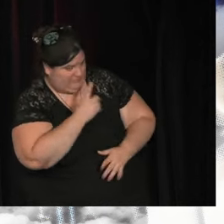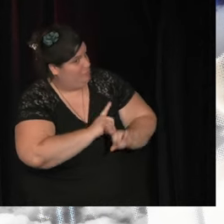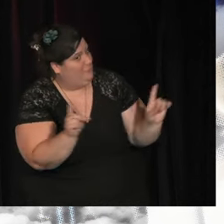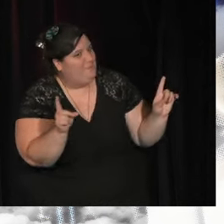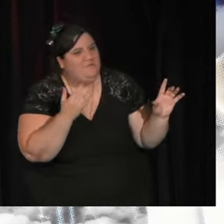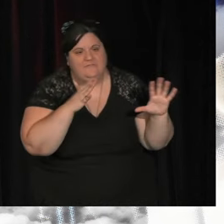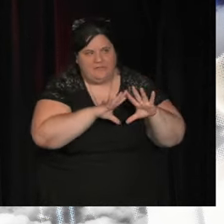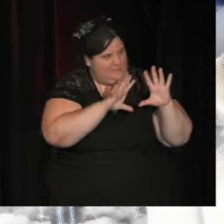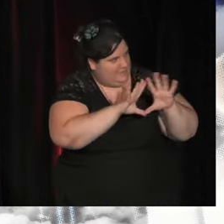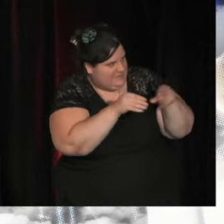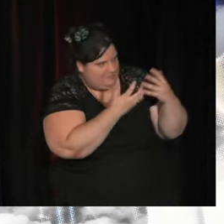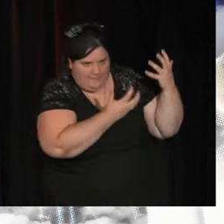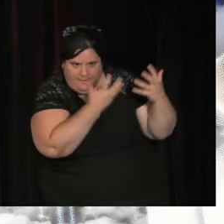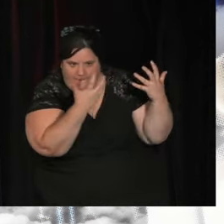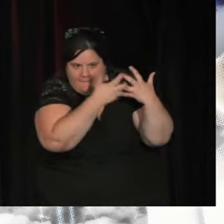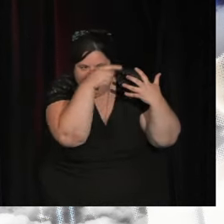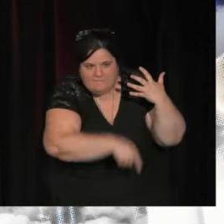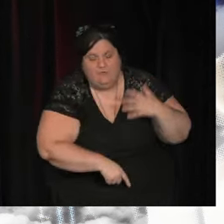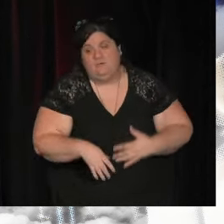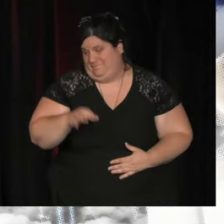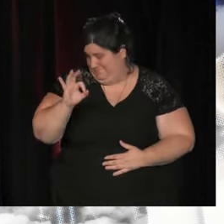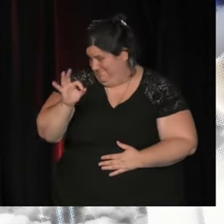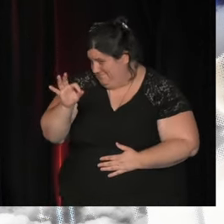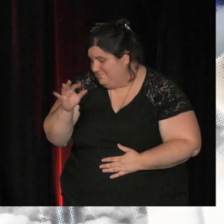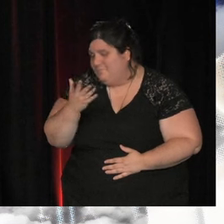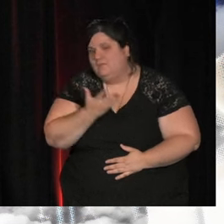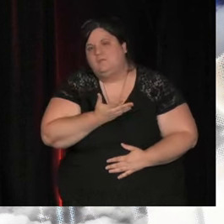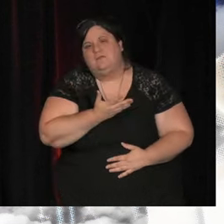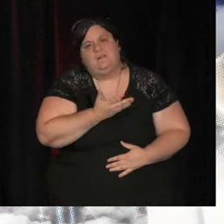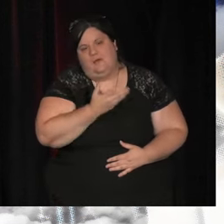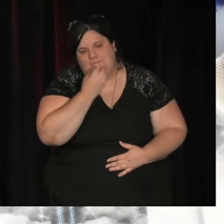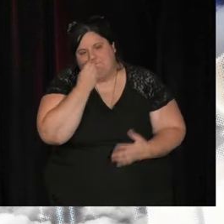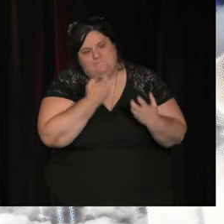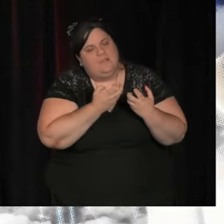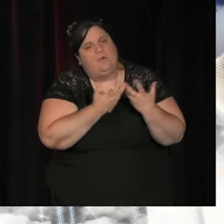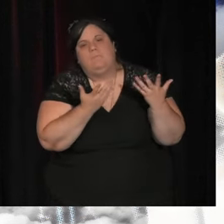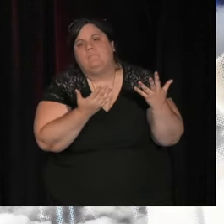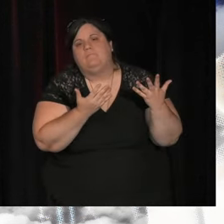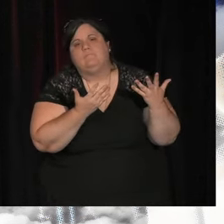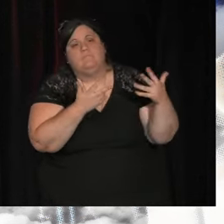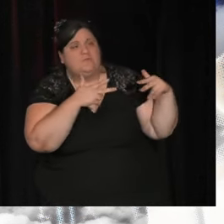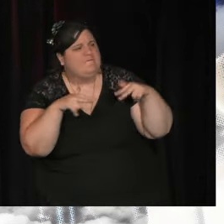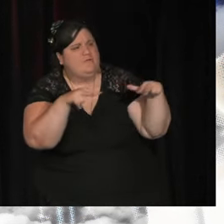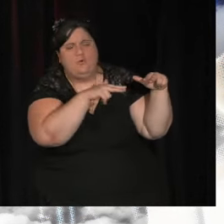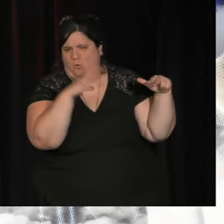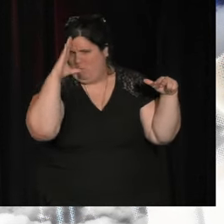Oui, parce que tu vois, quelqu'un qui… C'est qu'on va le plus mettre en avant en général dans les vidéos de pro ou quoi, ce sont les gens qui jouent sniper